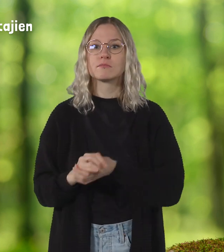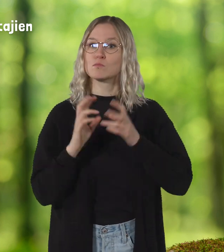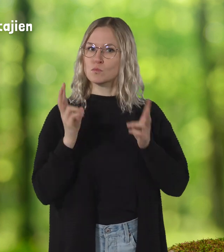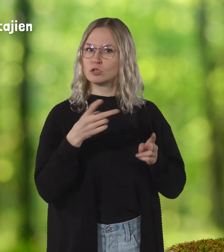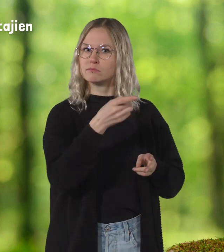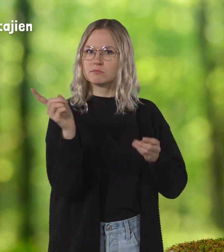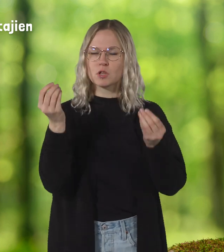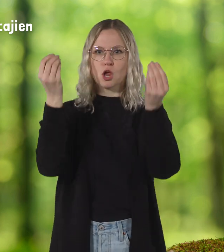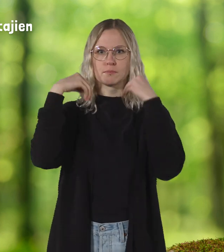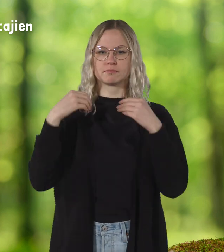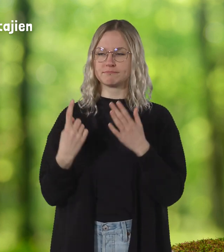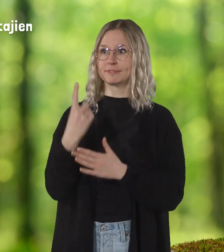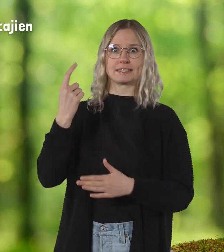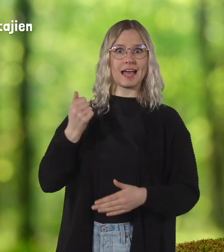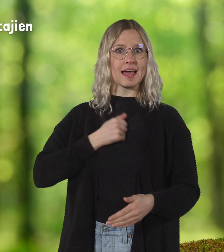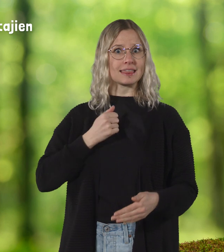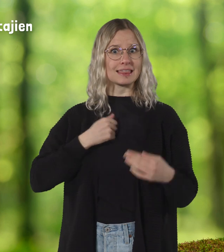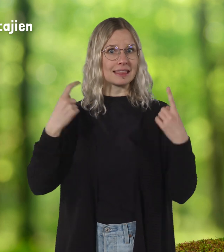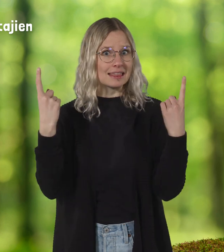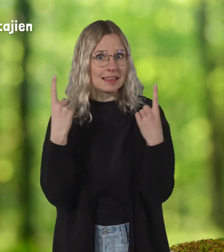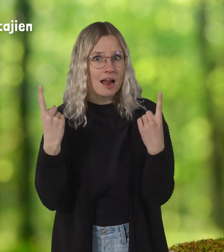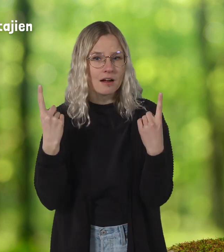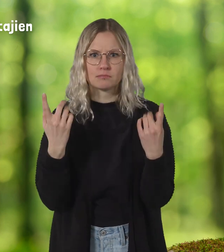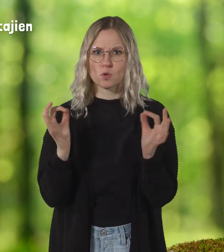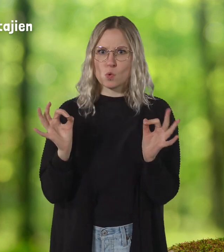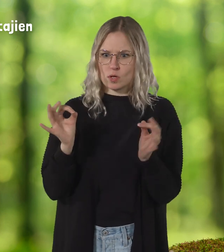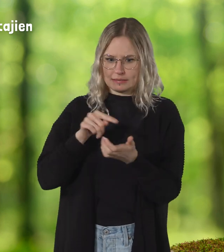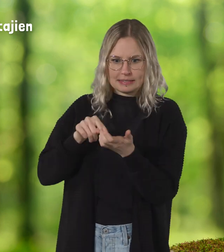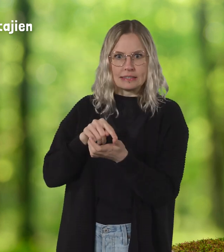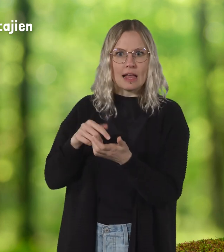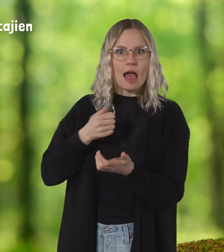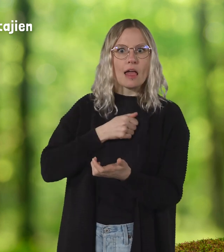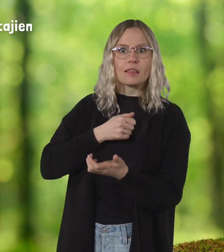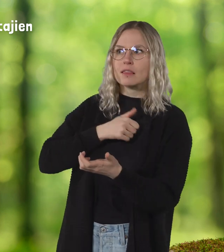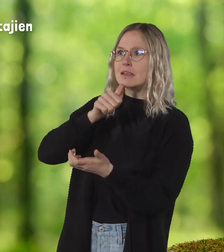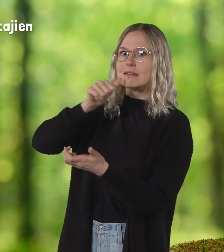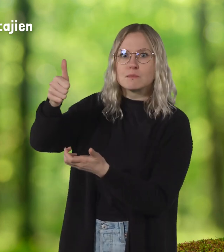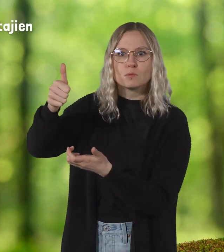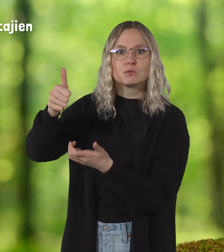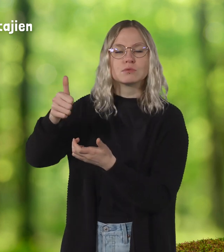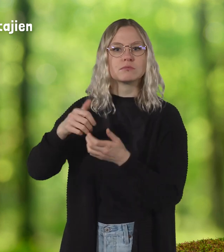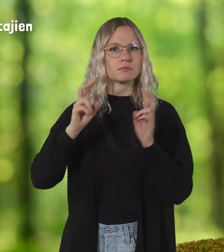Tutustumme muun muassa siihen, kuinka toimit hätäkutsun -